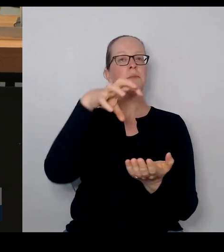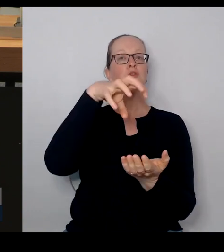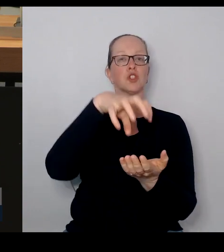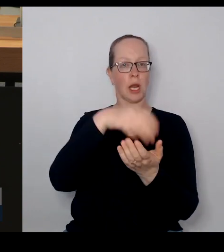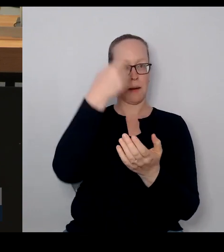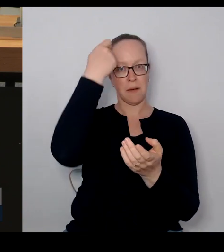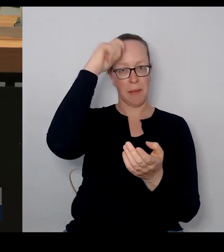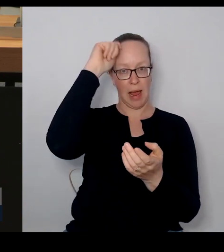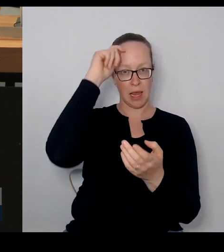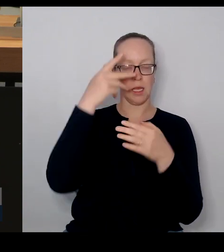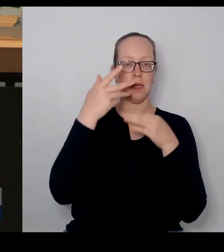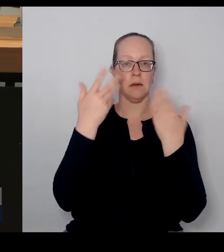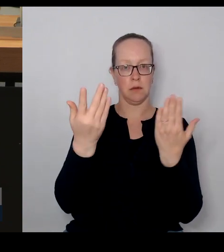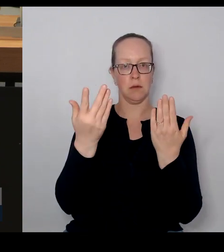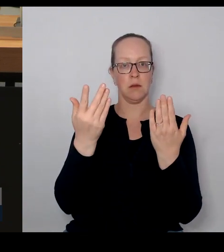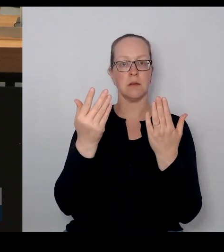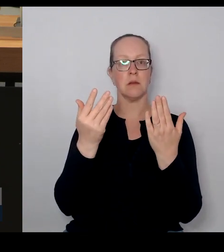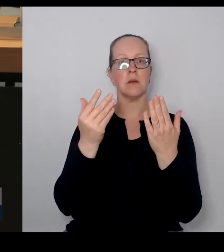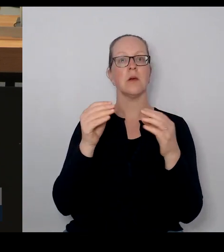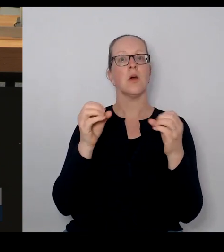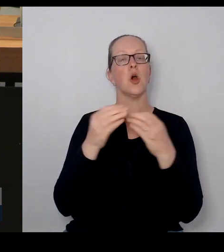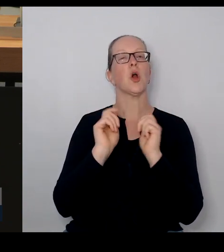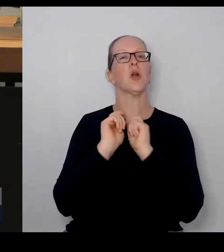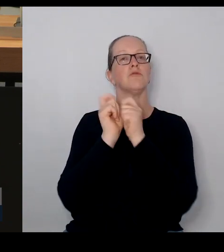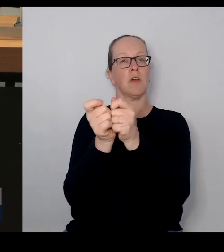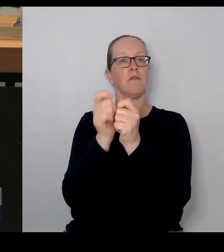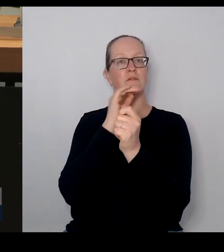und das Wort Entsiegelung noch nicht mal im Antrag zu haben.